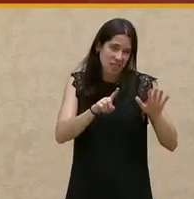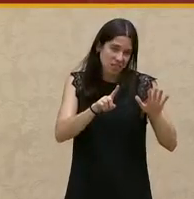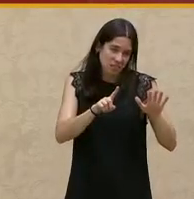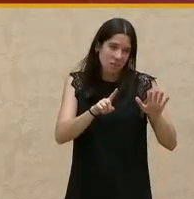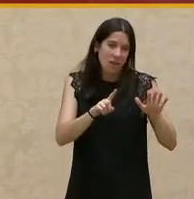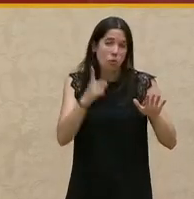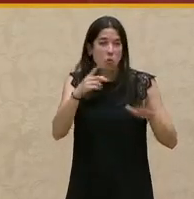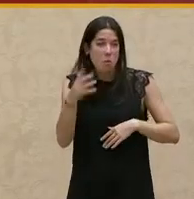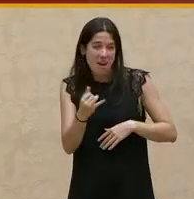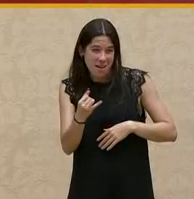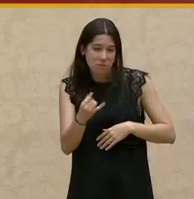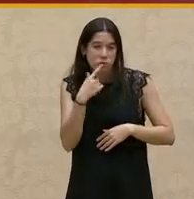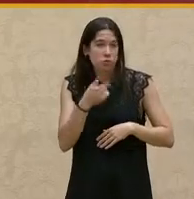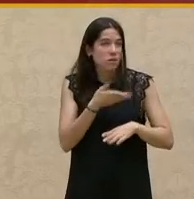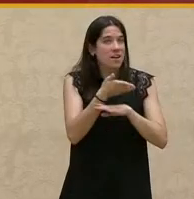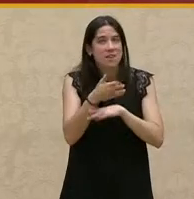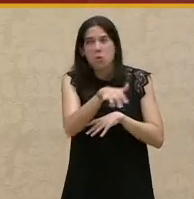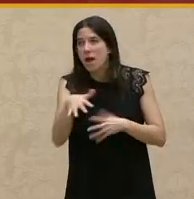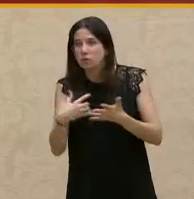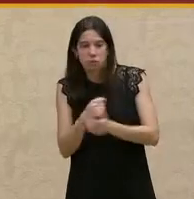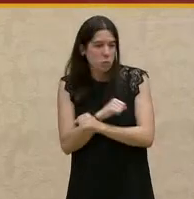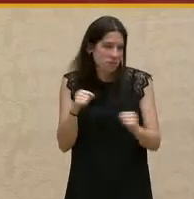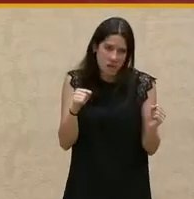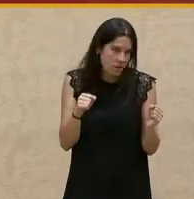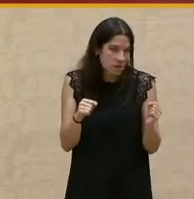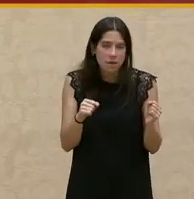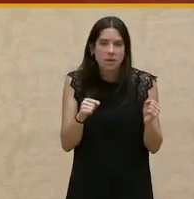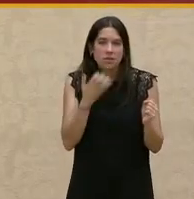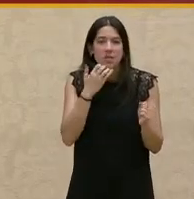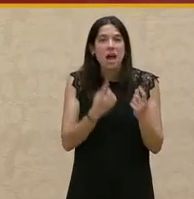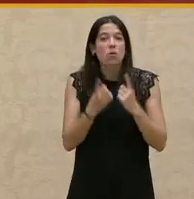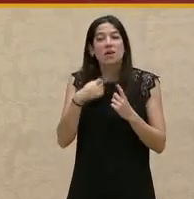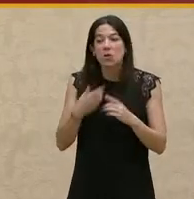y a veces cuando no estamos en los sitios que estamos no es porque estemos de fiesta,